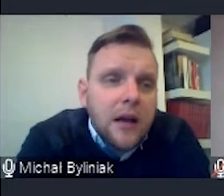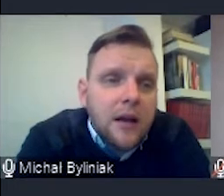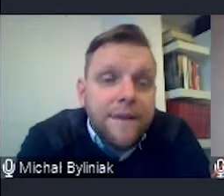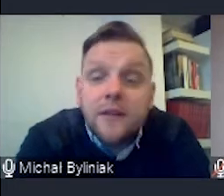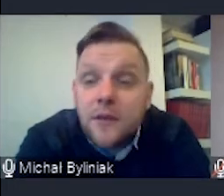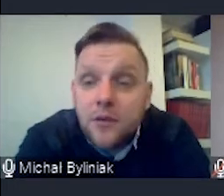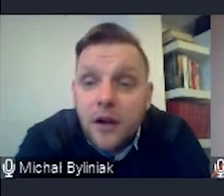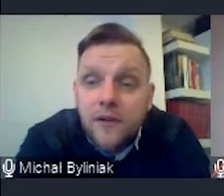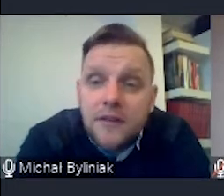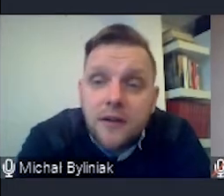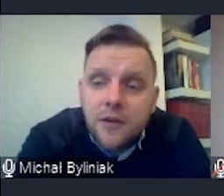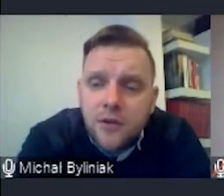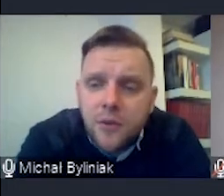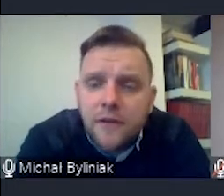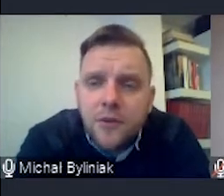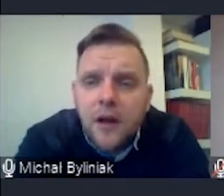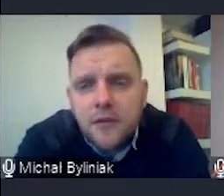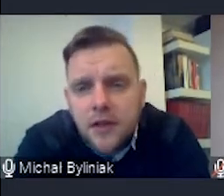Natomiast druga kwestia, która się pojawiła